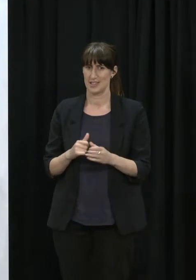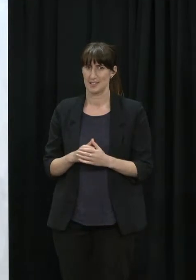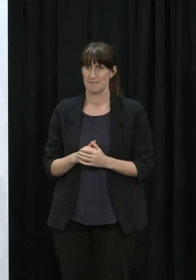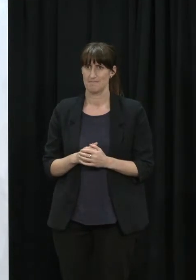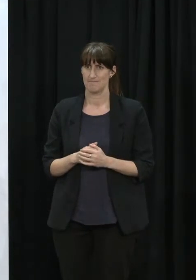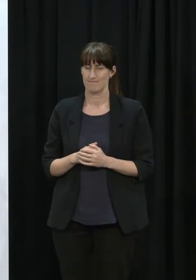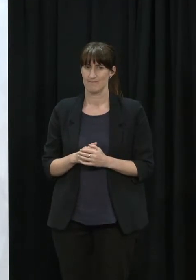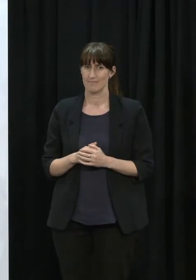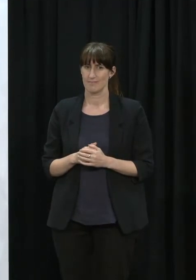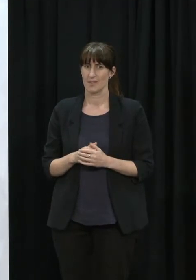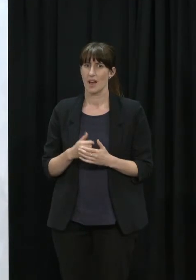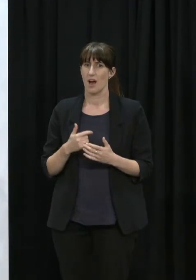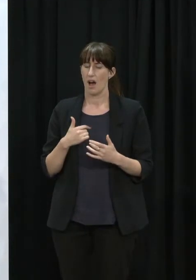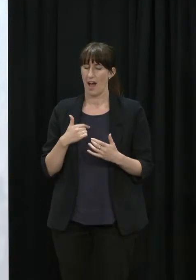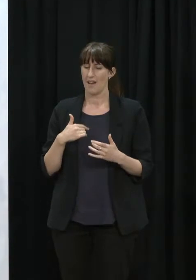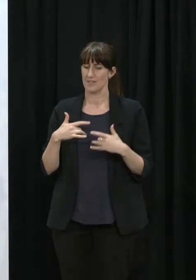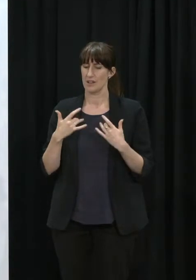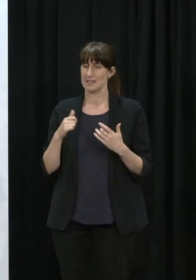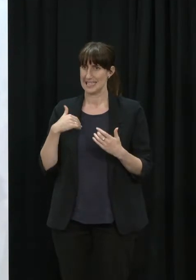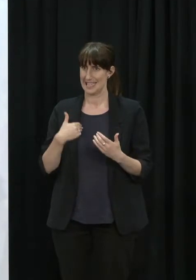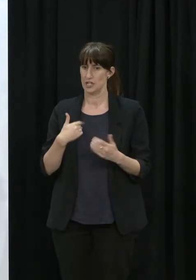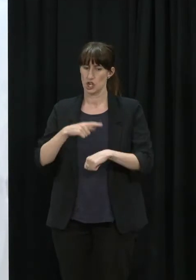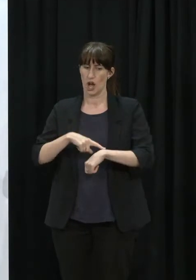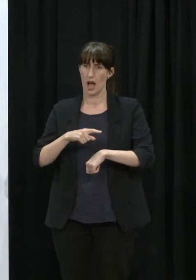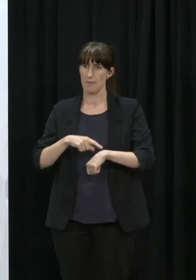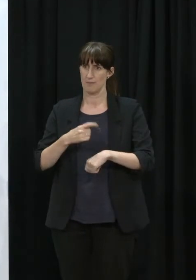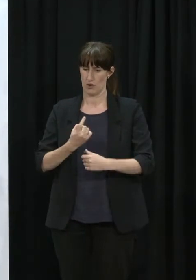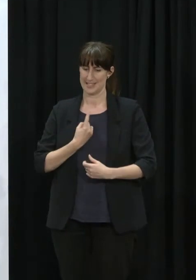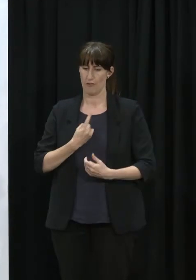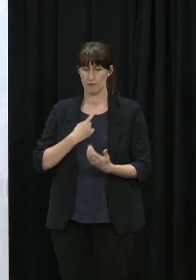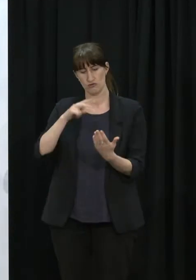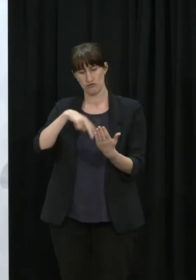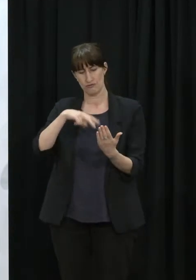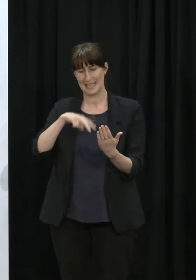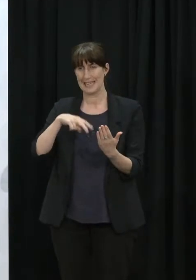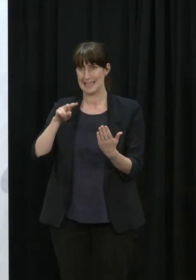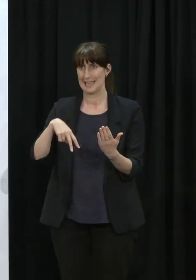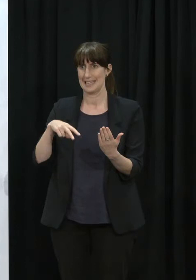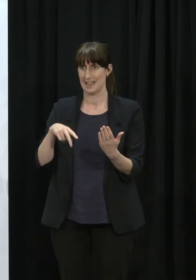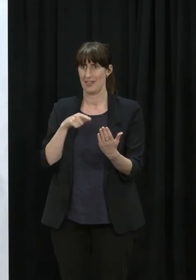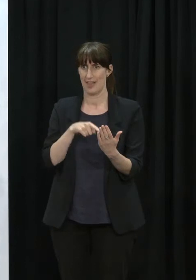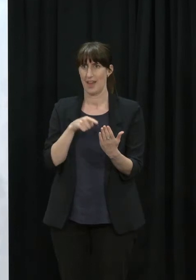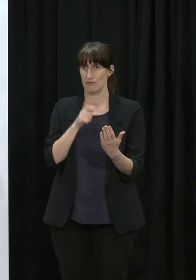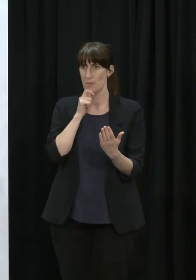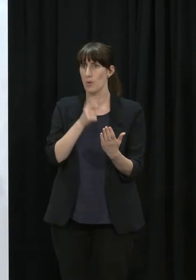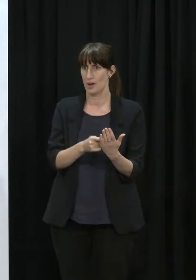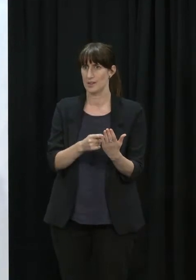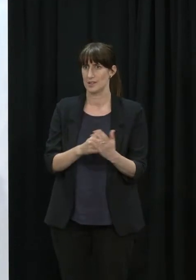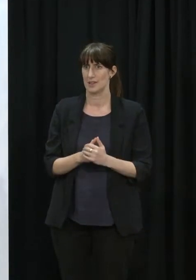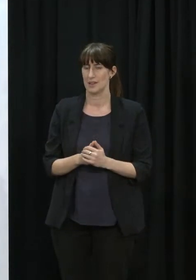tonu ki te tiriti nga